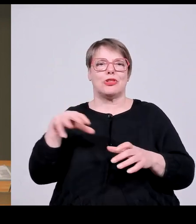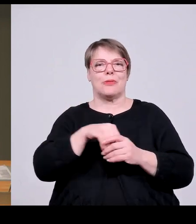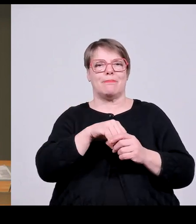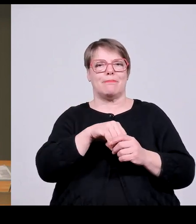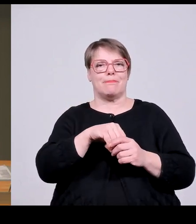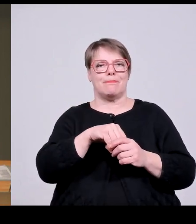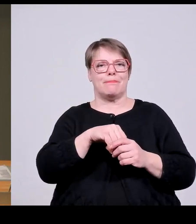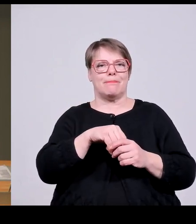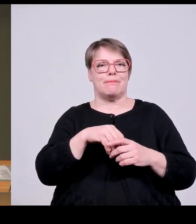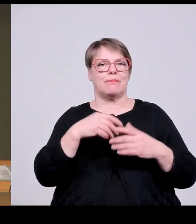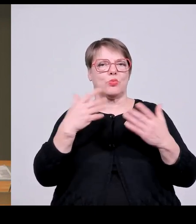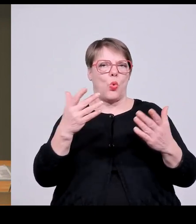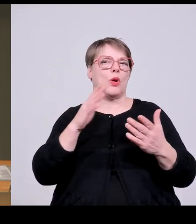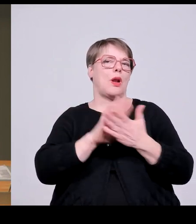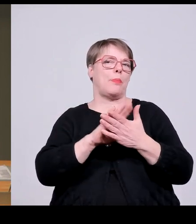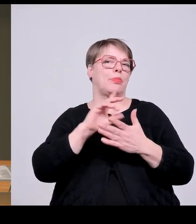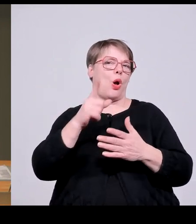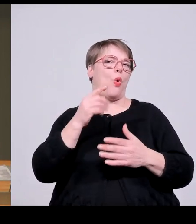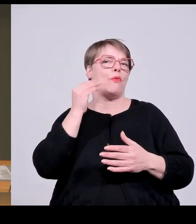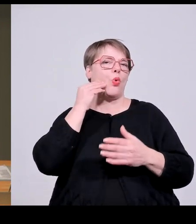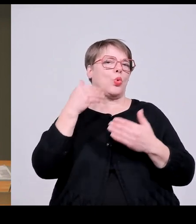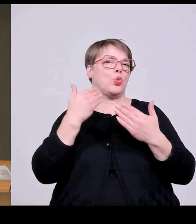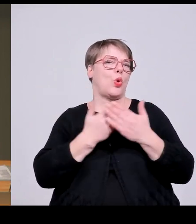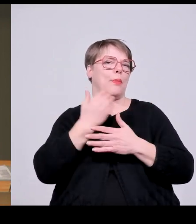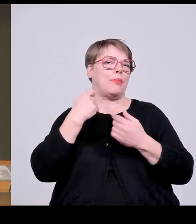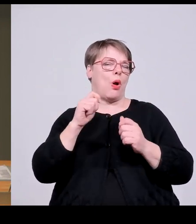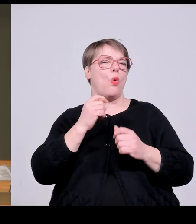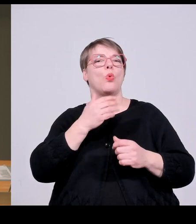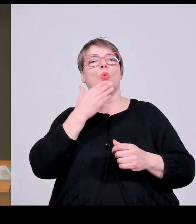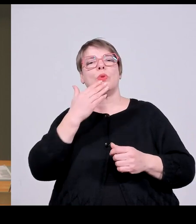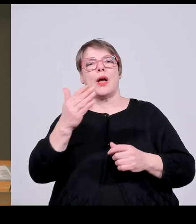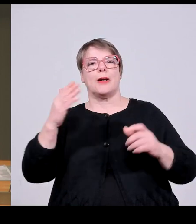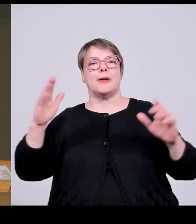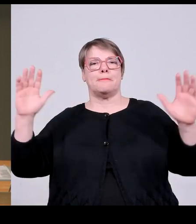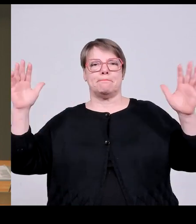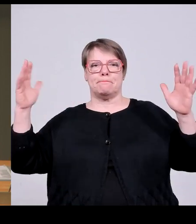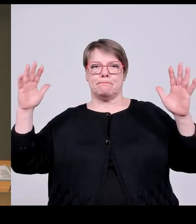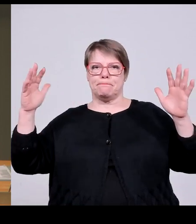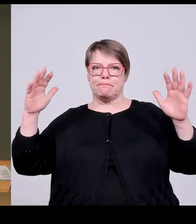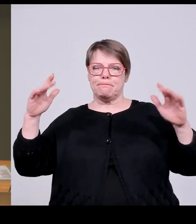Pflege und Gleichstellung und dringliche Beschlussempfehlung des Hauptausschusses Drucksache 19/0829.